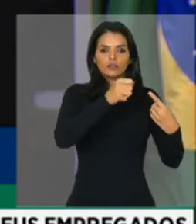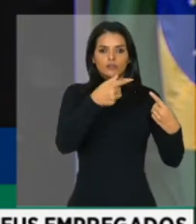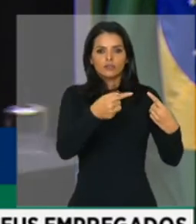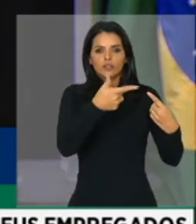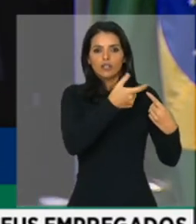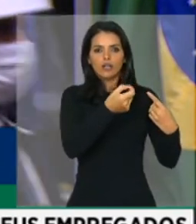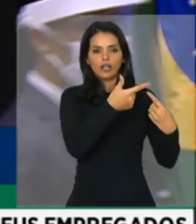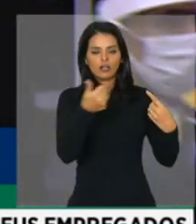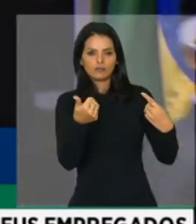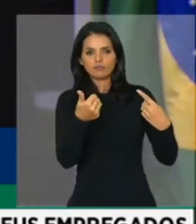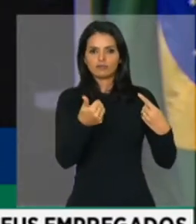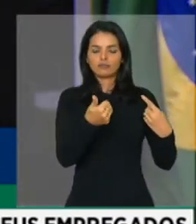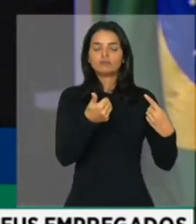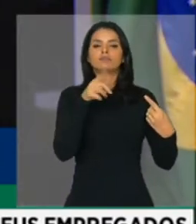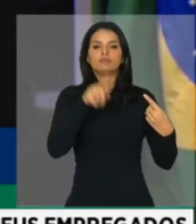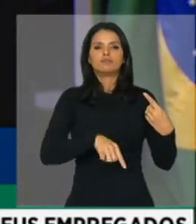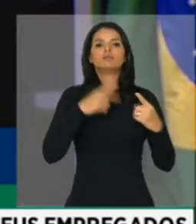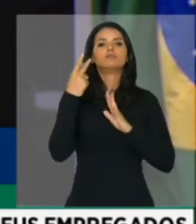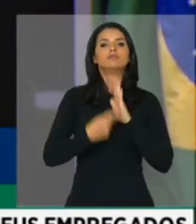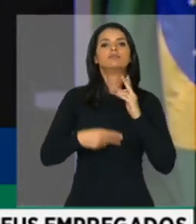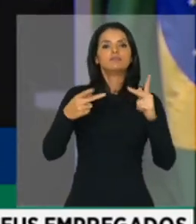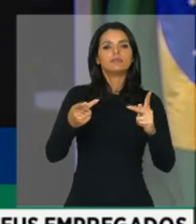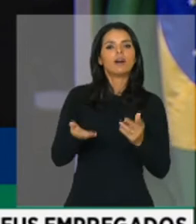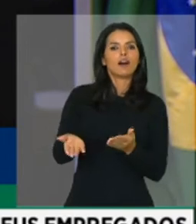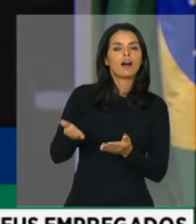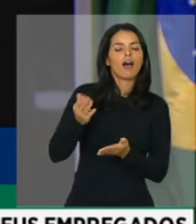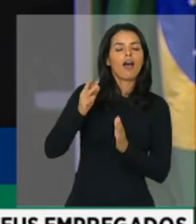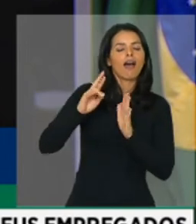PROJETO É DE N° 87/2021 QUE TRATA DO PROGRAMA EXCEPCIONAL DE REGULARIZAÇÃO TRIBUTÁ RIA. ATIVIDADE EMPRESARIAL NO